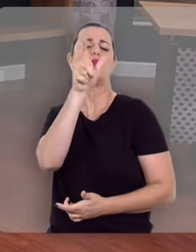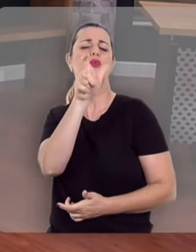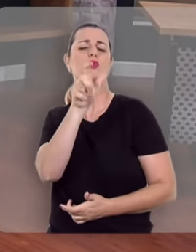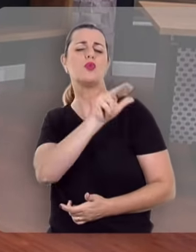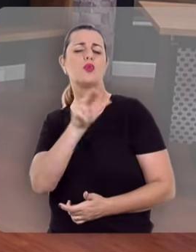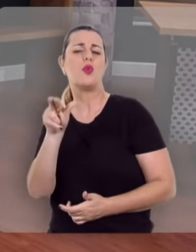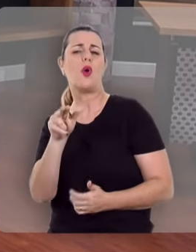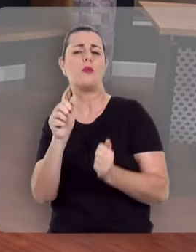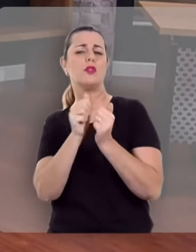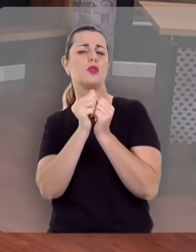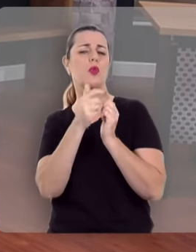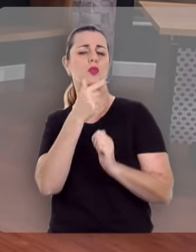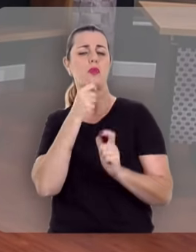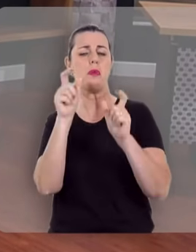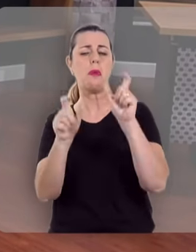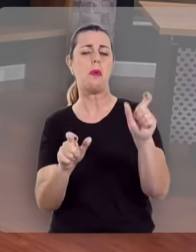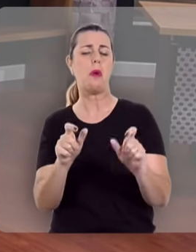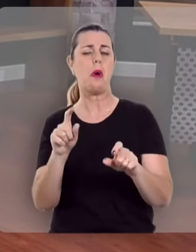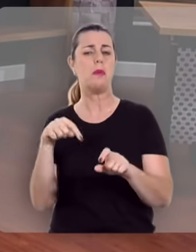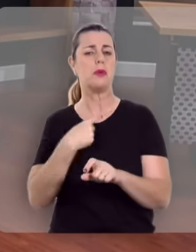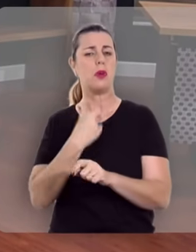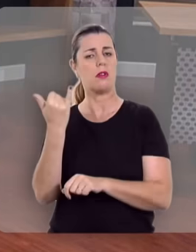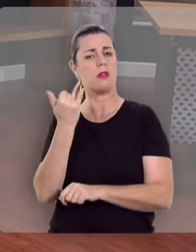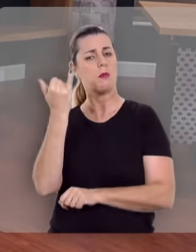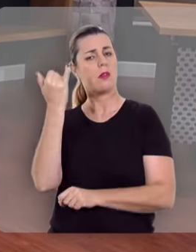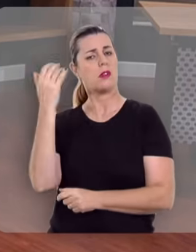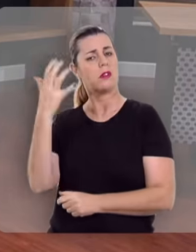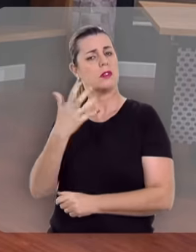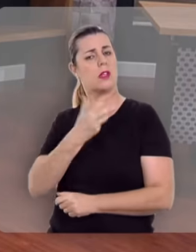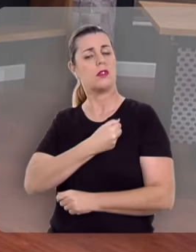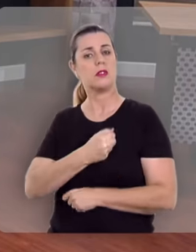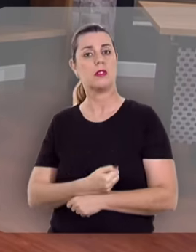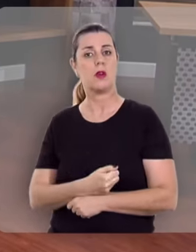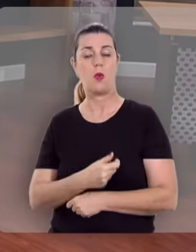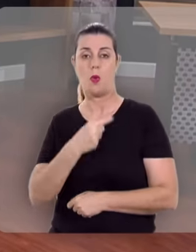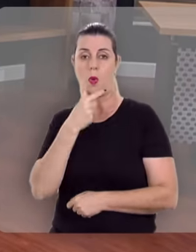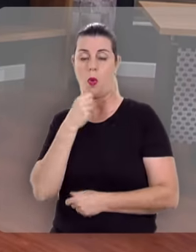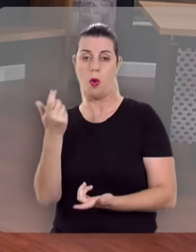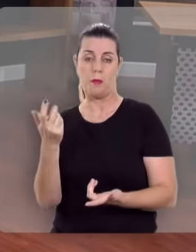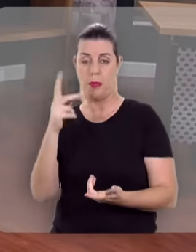entre os homens pelo qual importa que sejamos salvos o homem não é salvo pelas suas obras